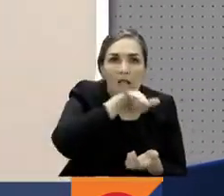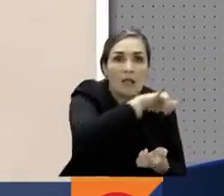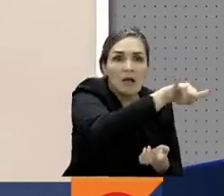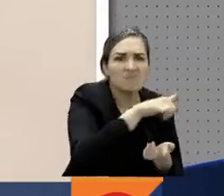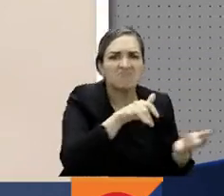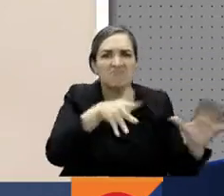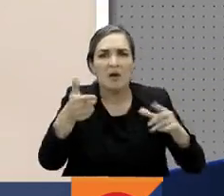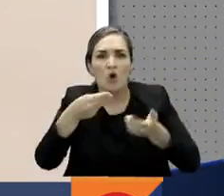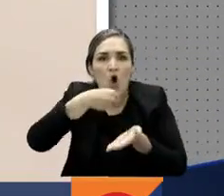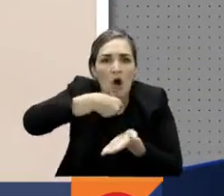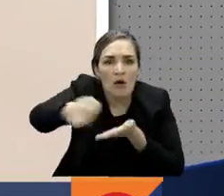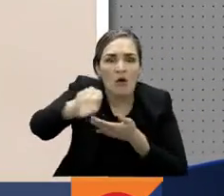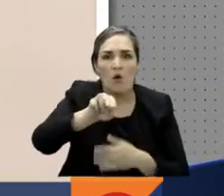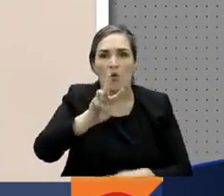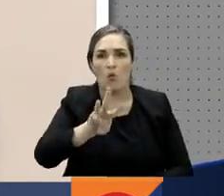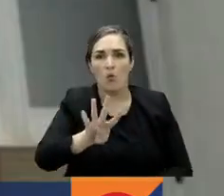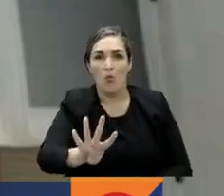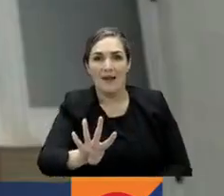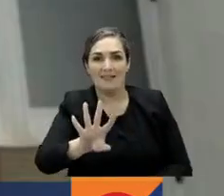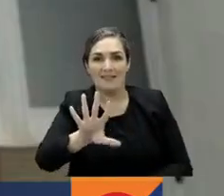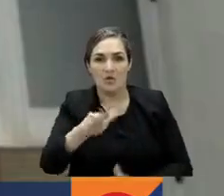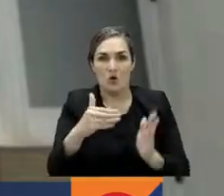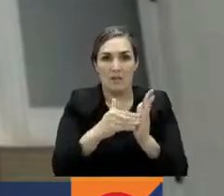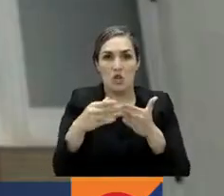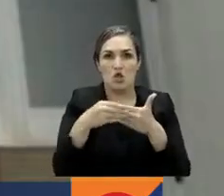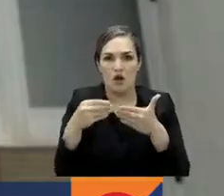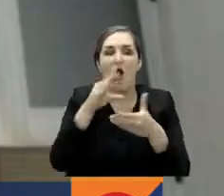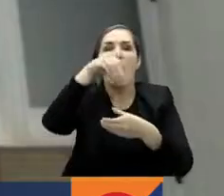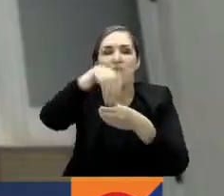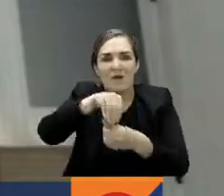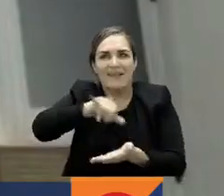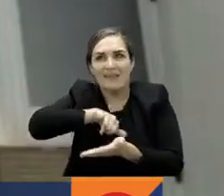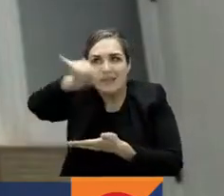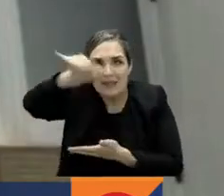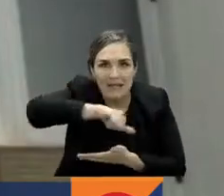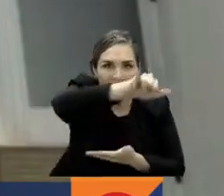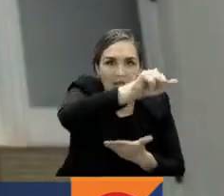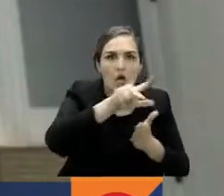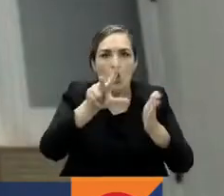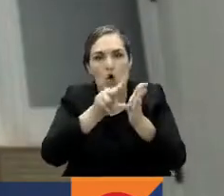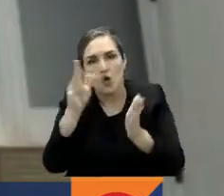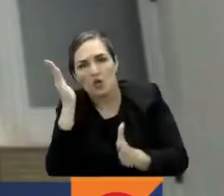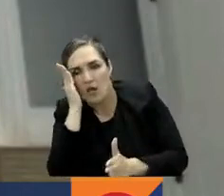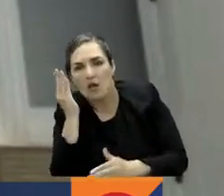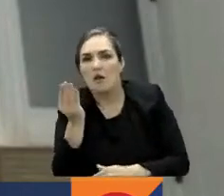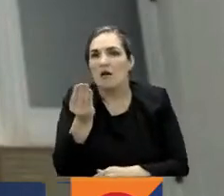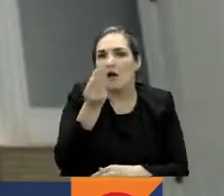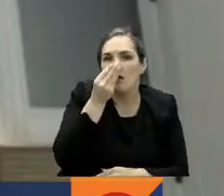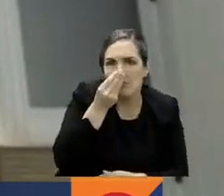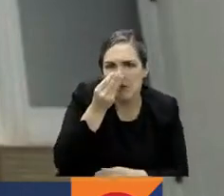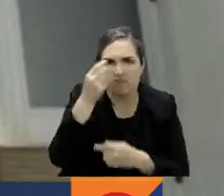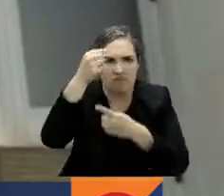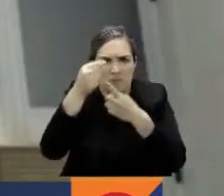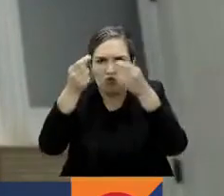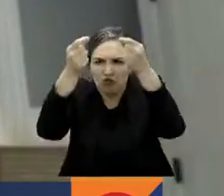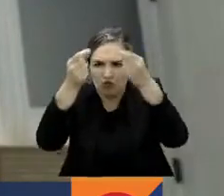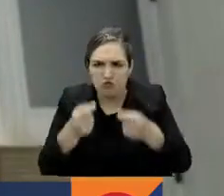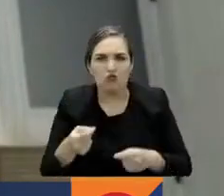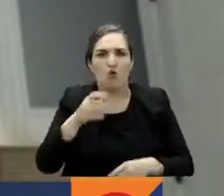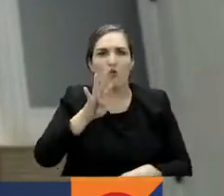RECURRIó A VARIAS IDEAS PARA RECOLECTAR EL DINERO.